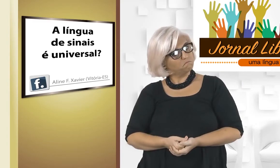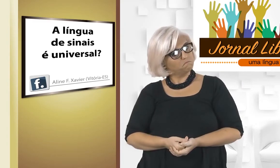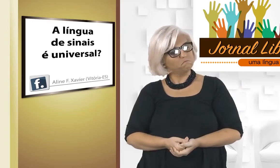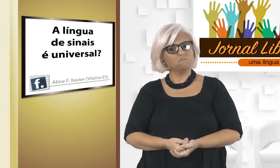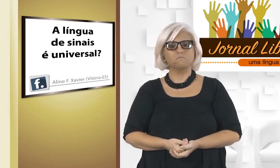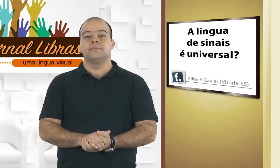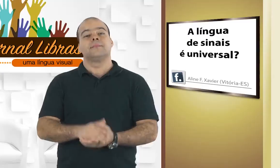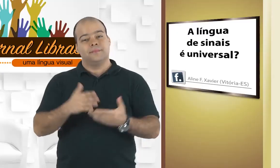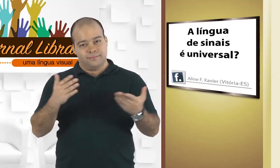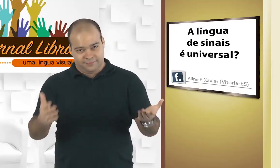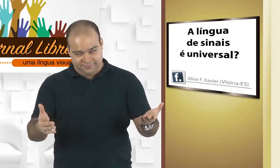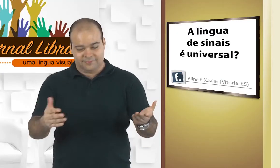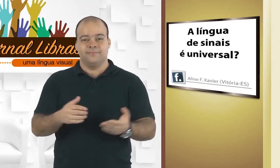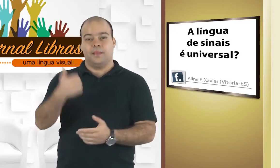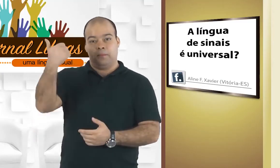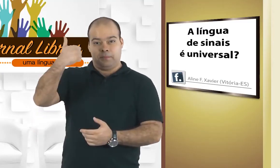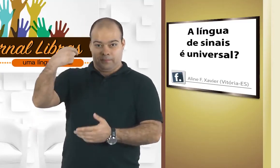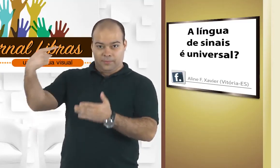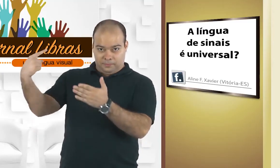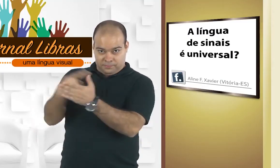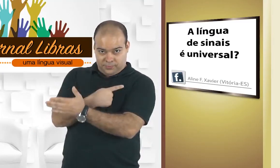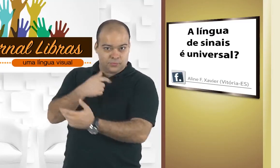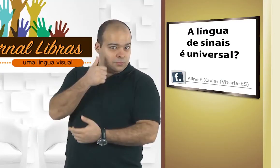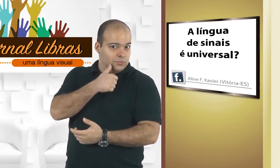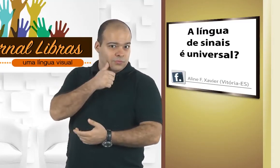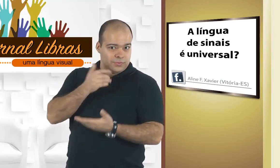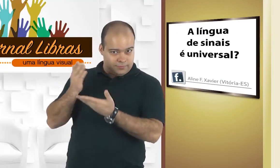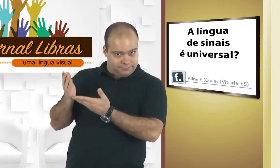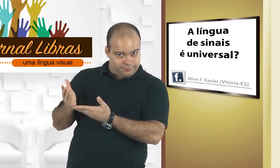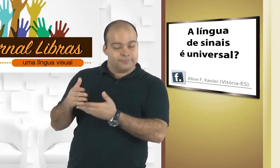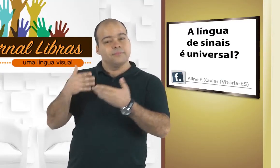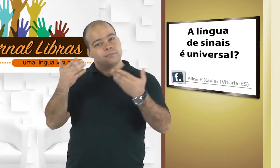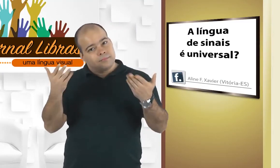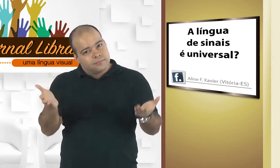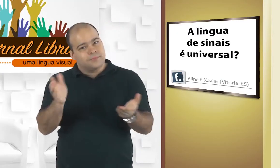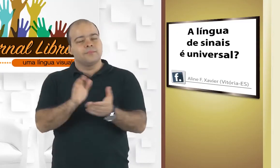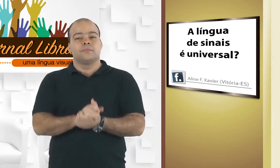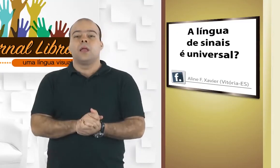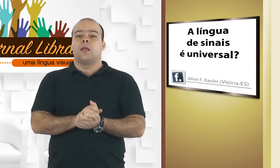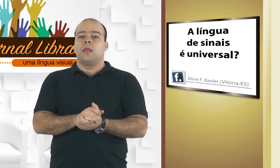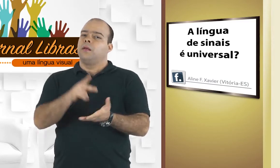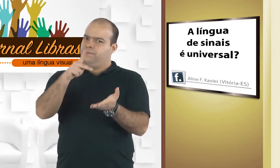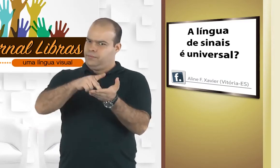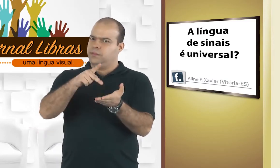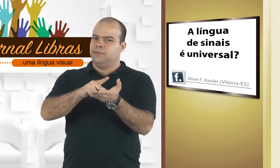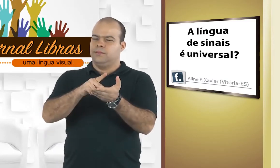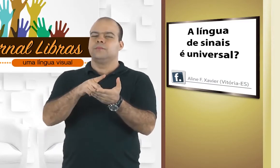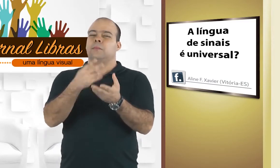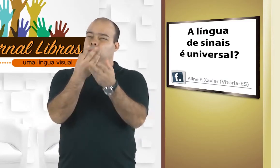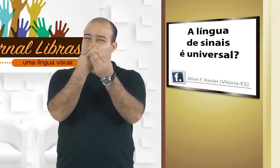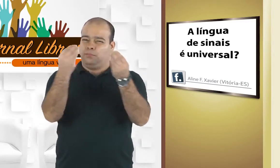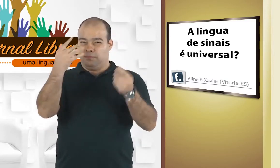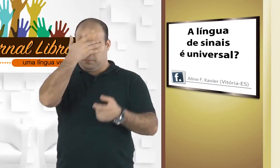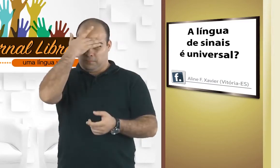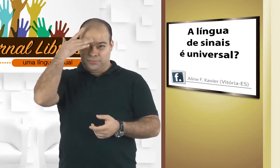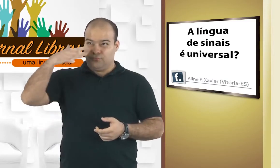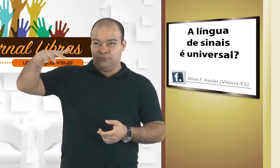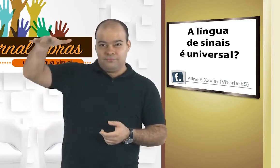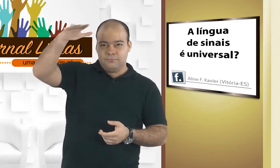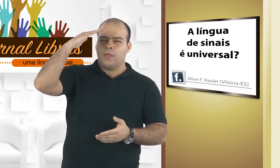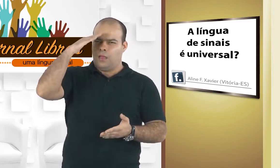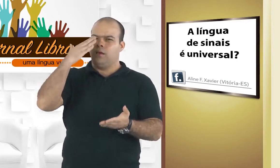Então, muitas pessoas acreditam que sim, que as línguas de sinais são universais,